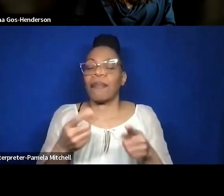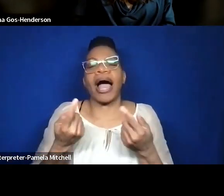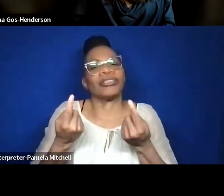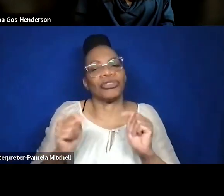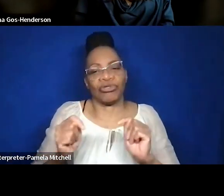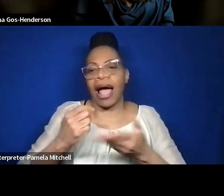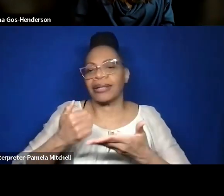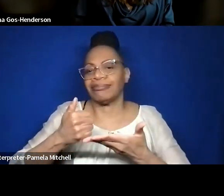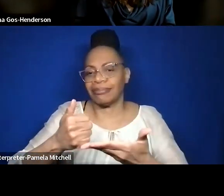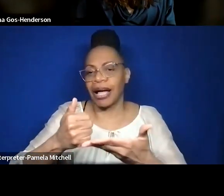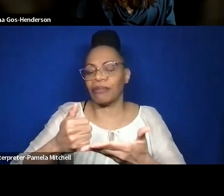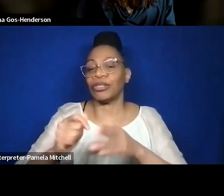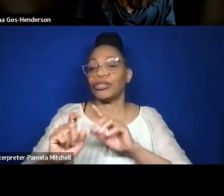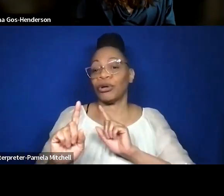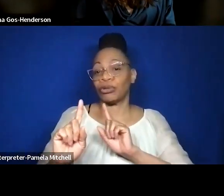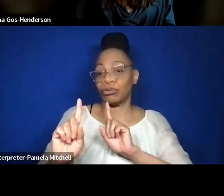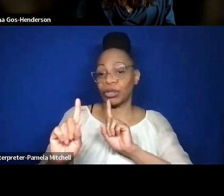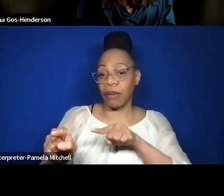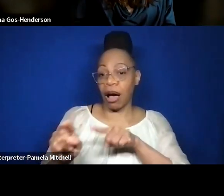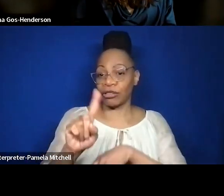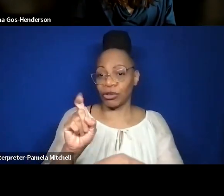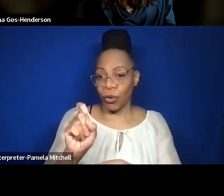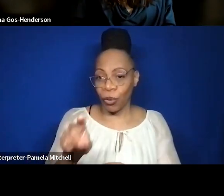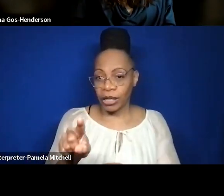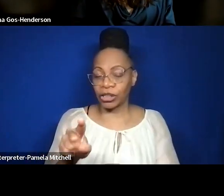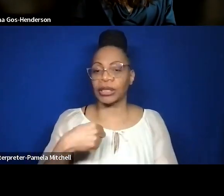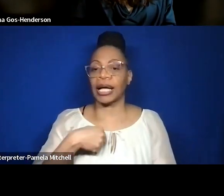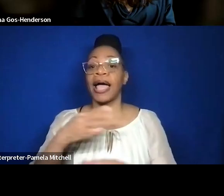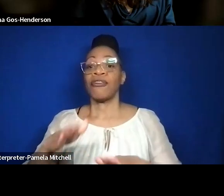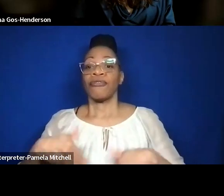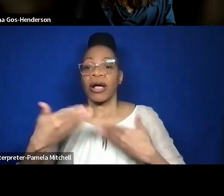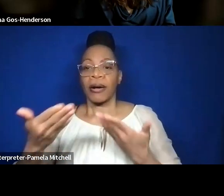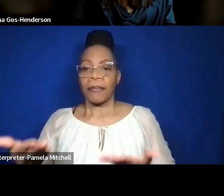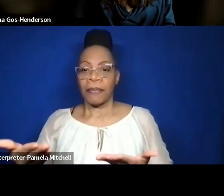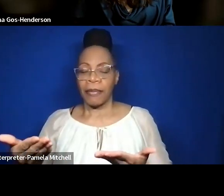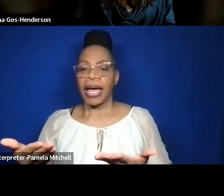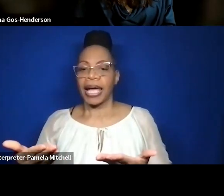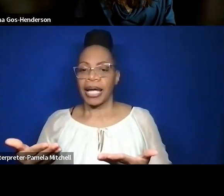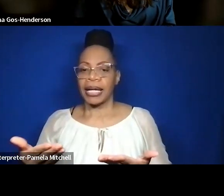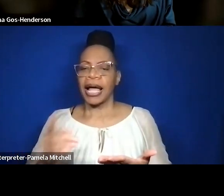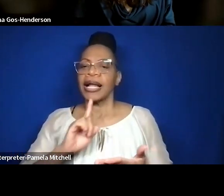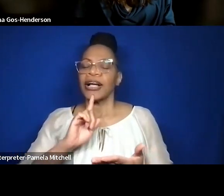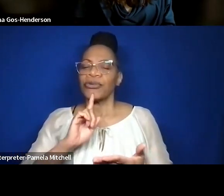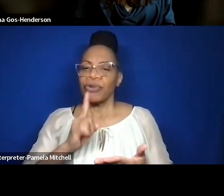Así que para responder a la pregunta, recomiendo bloquear tiempo tanto como puedas,